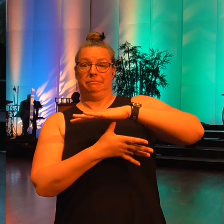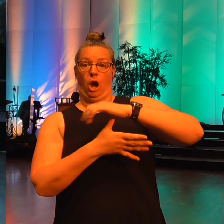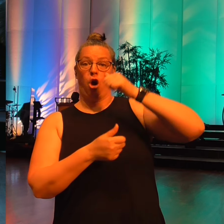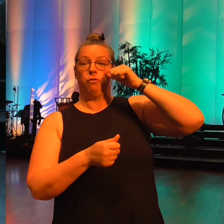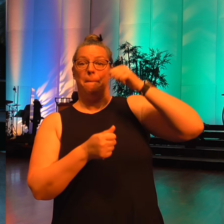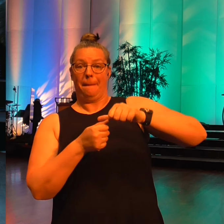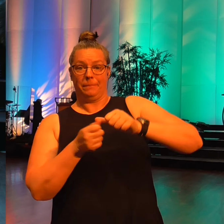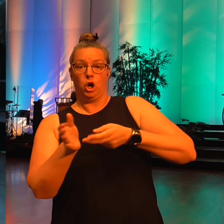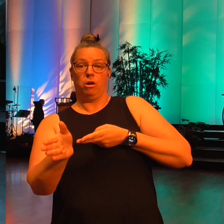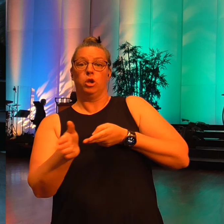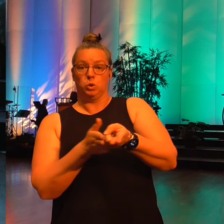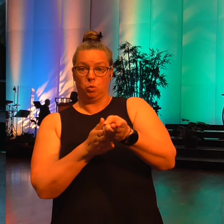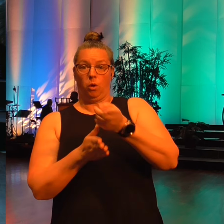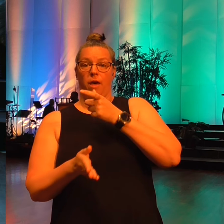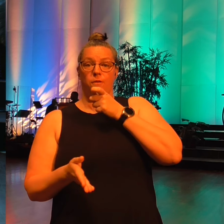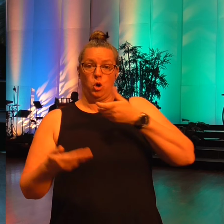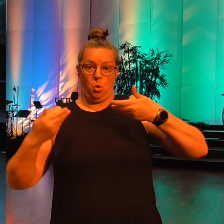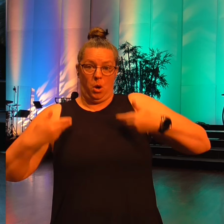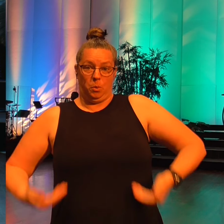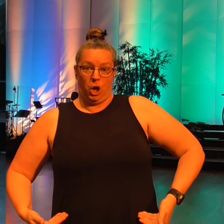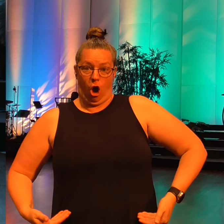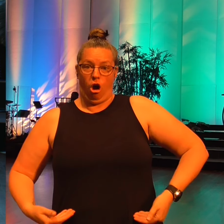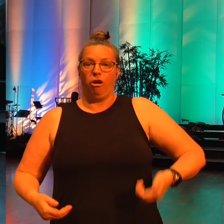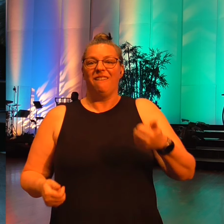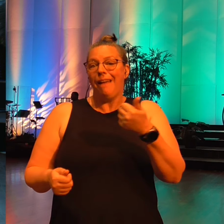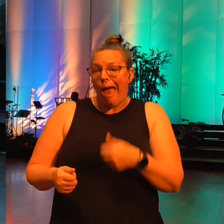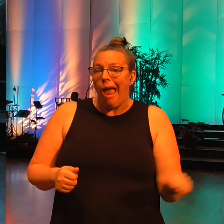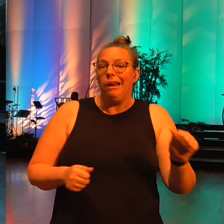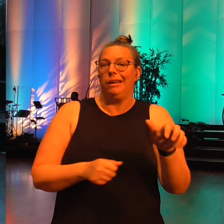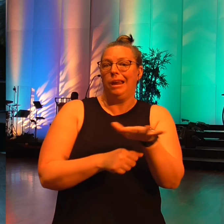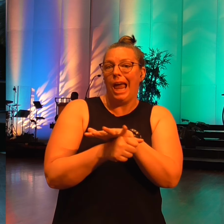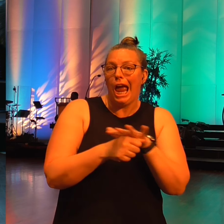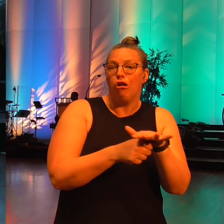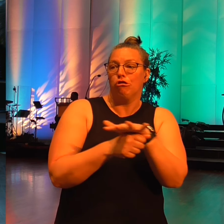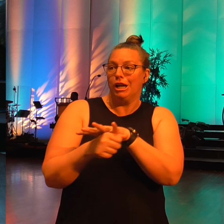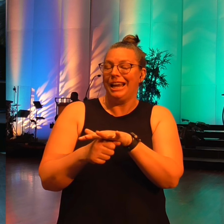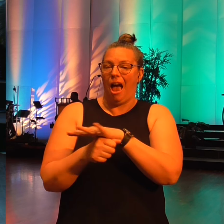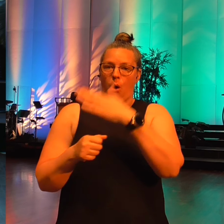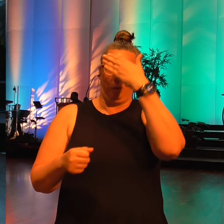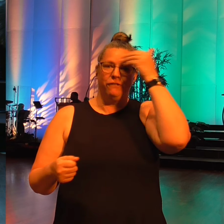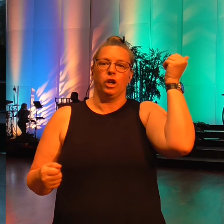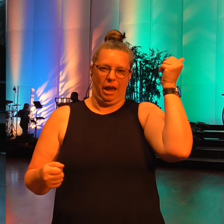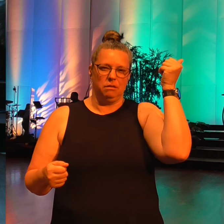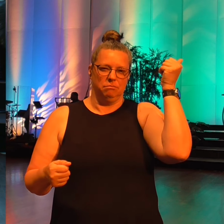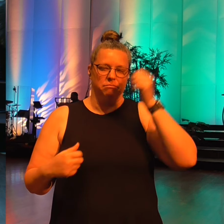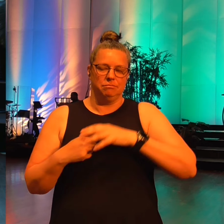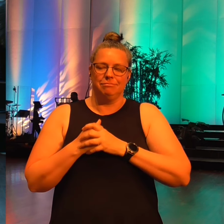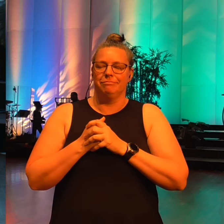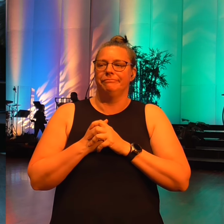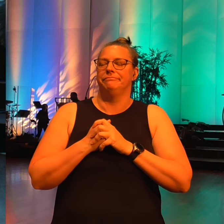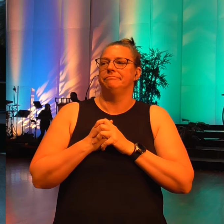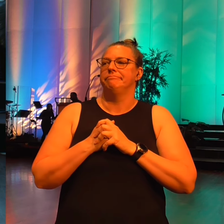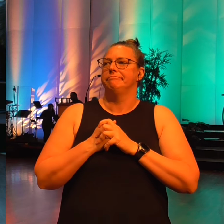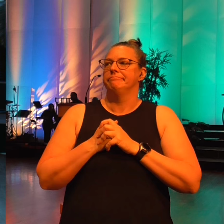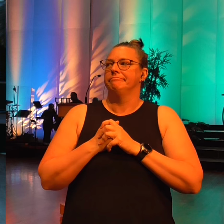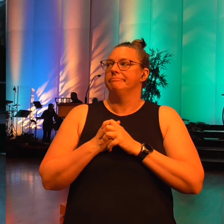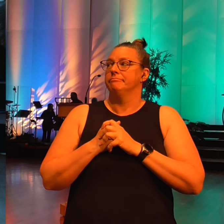la verdad de quiénes somos de cualquier área donde podamos estar olvidándola en nuestras vidas En segundo lugar, estamos